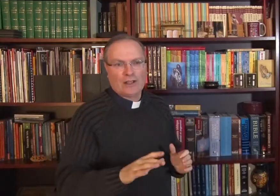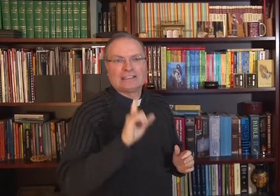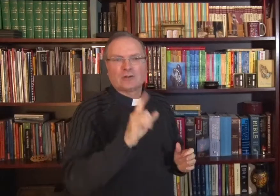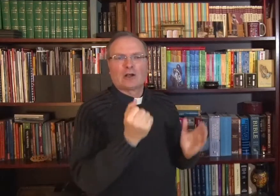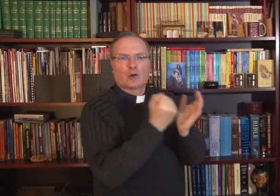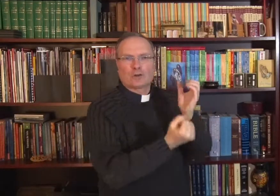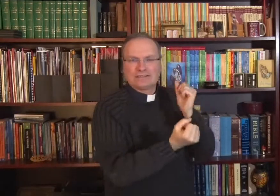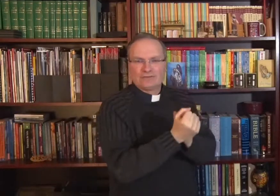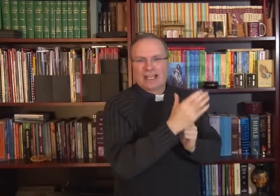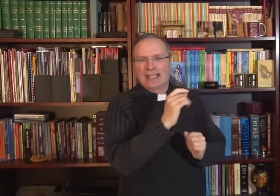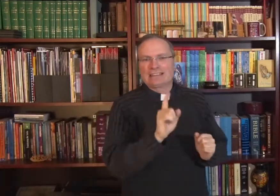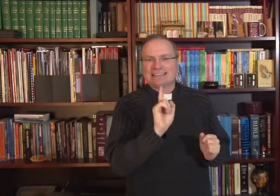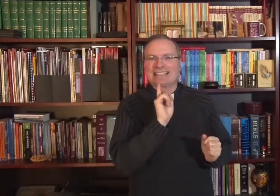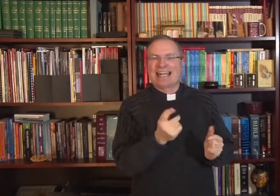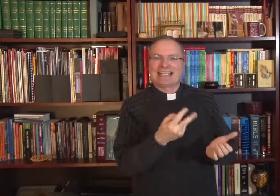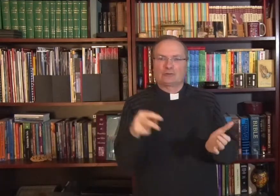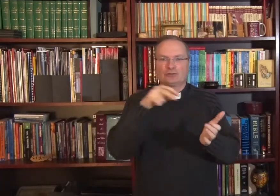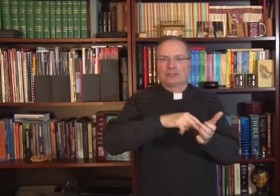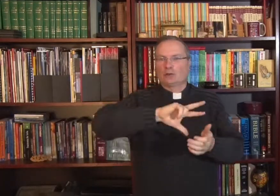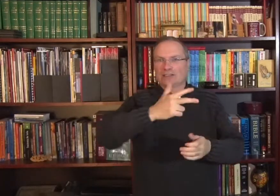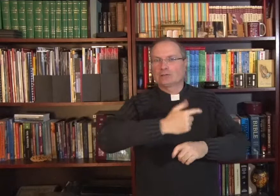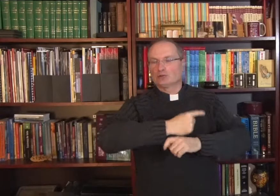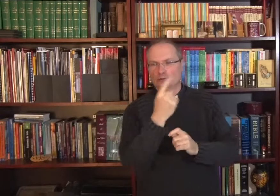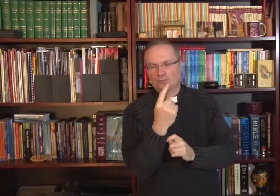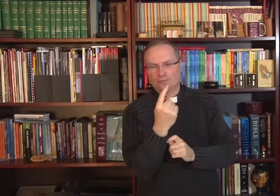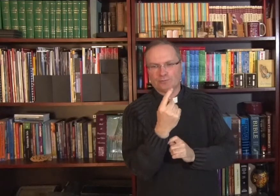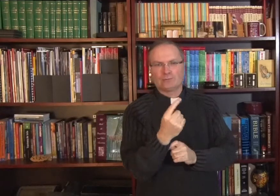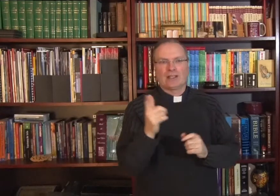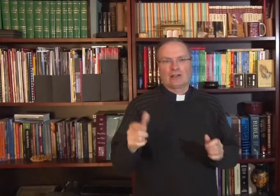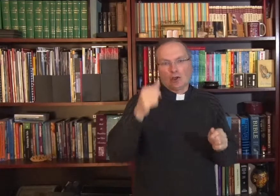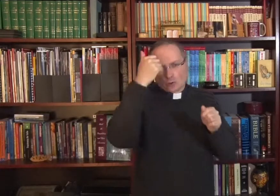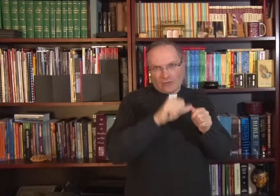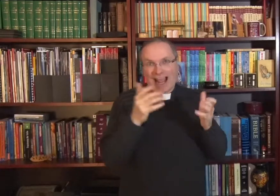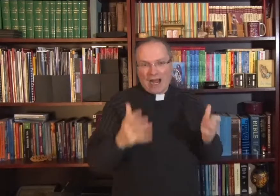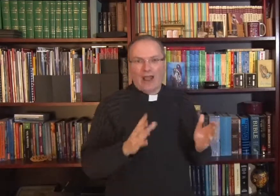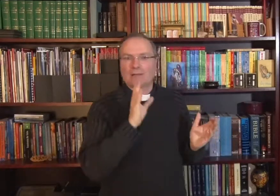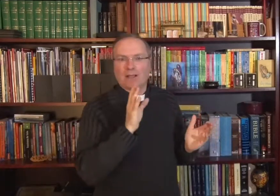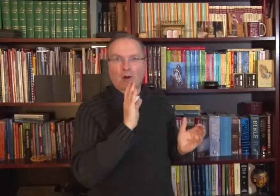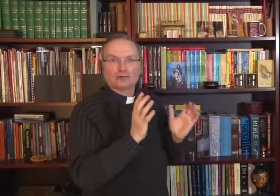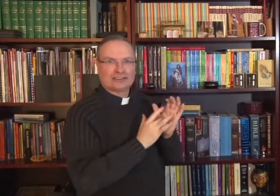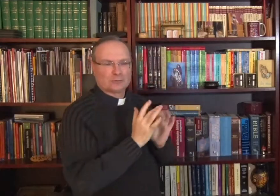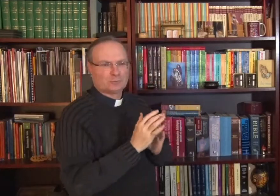qu'il soit crucifié et qu'il ressuscite le troisième jour.'» Elles se souvinrent alors des paroles de Jésus.